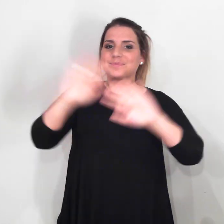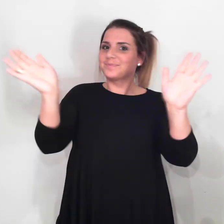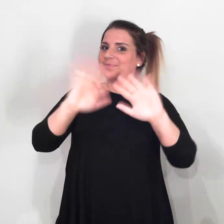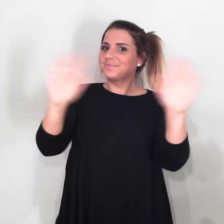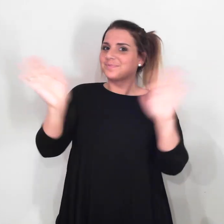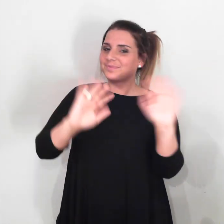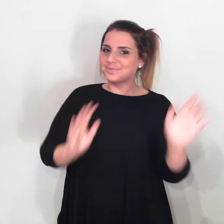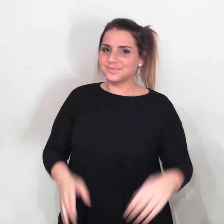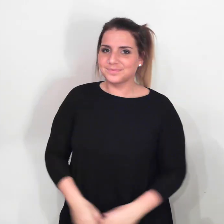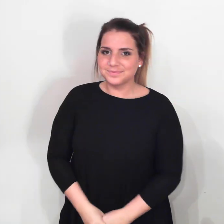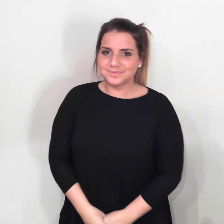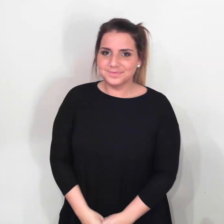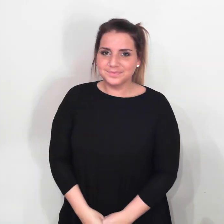Info@jongfevlado.com